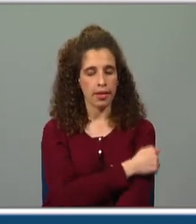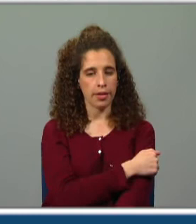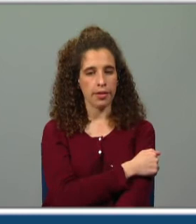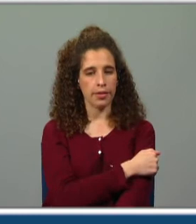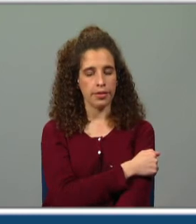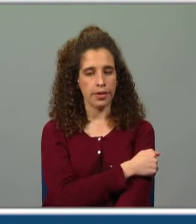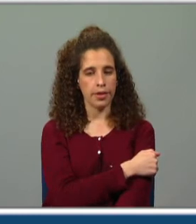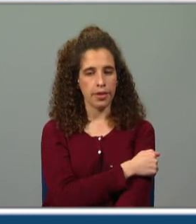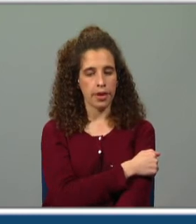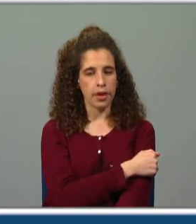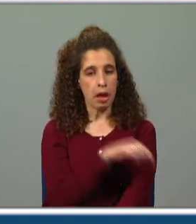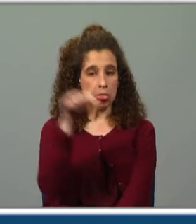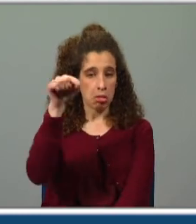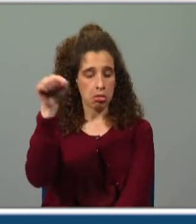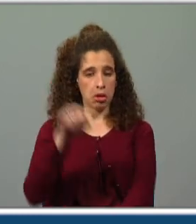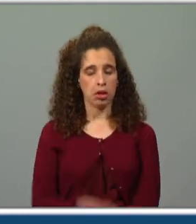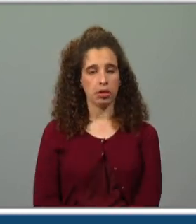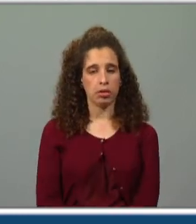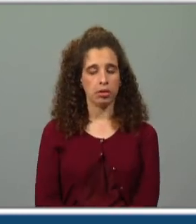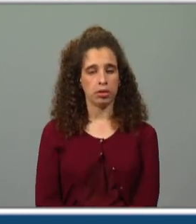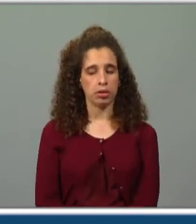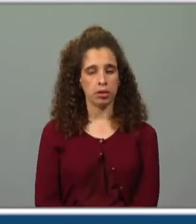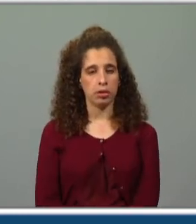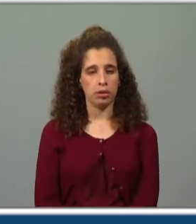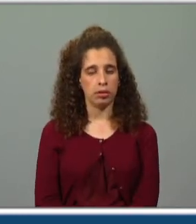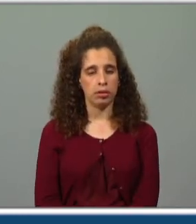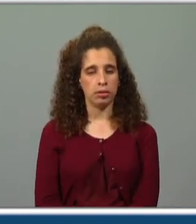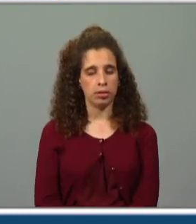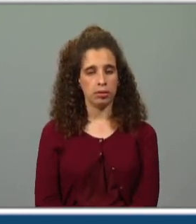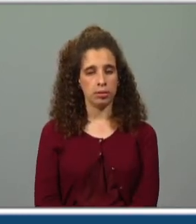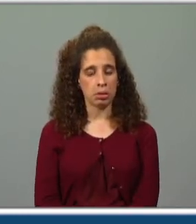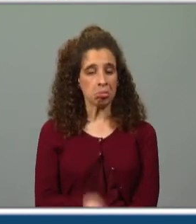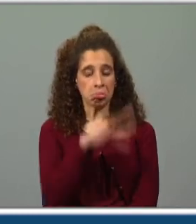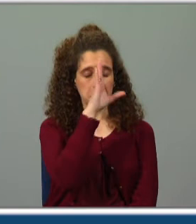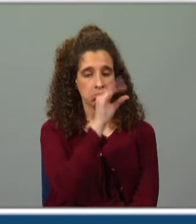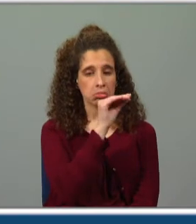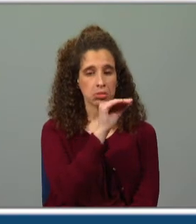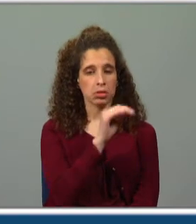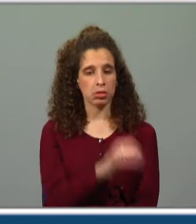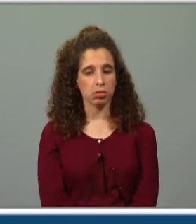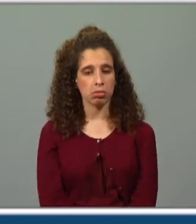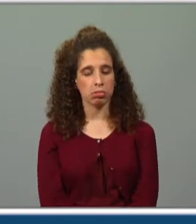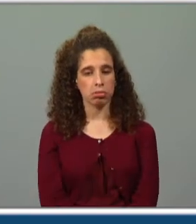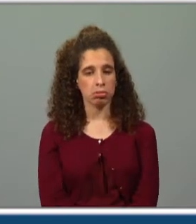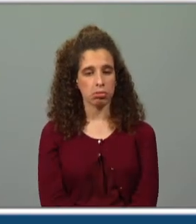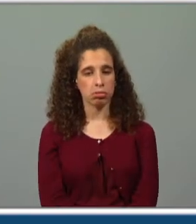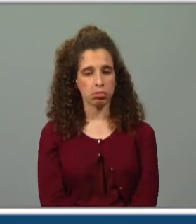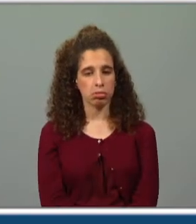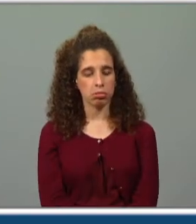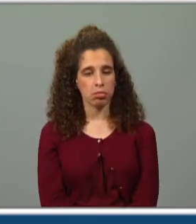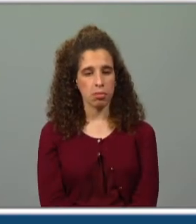que lá estaria tinhamos aqui não sei uma plantação de 會有我們在這裡，我不知道，一個種植園